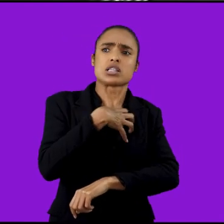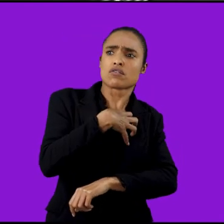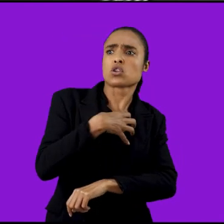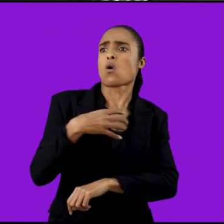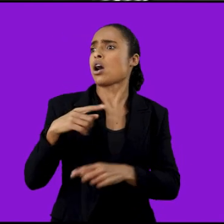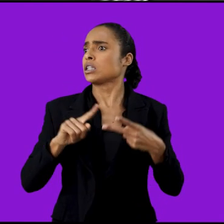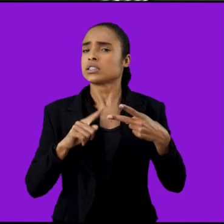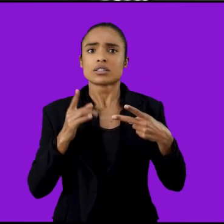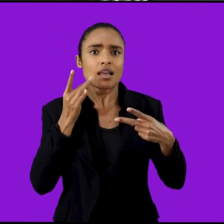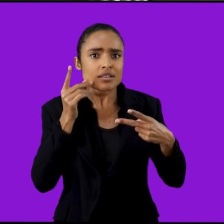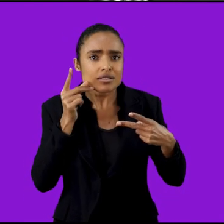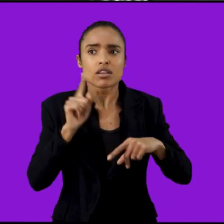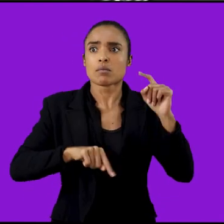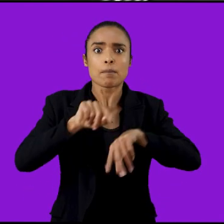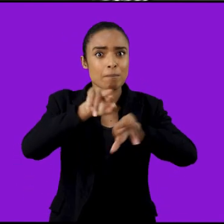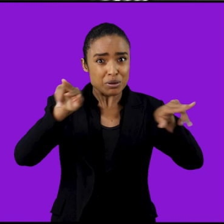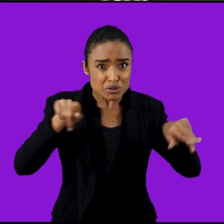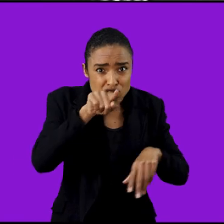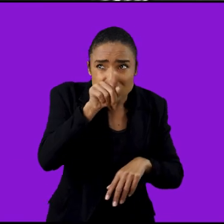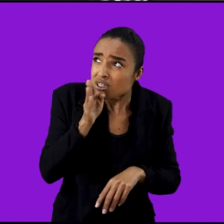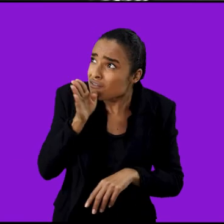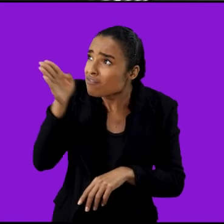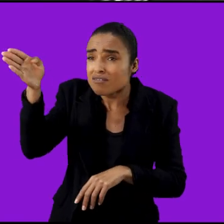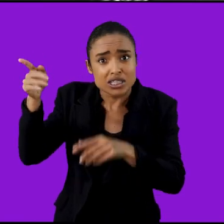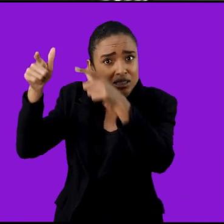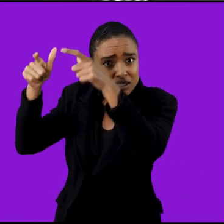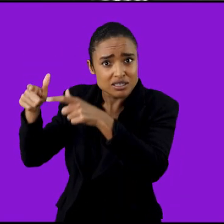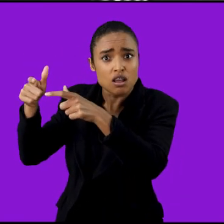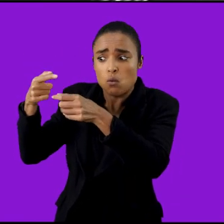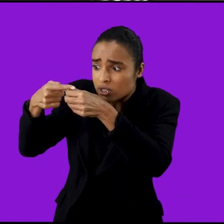né? “Ah, lá, Salvador, Recife”. Cara, tu vai pro interior. Vai, vai entender o que